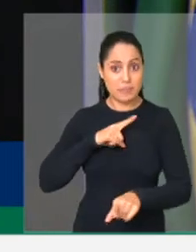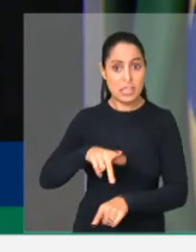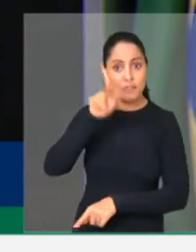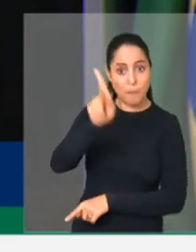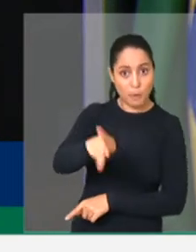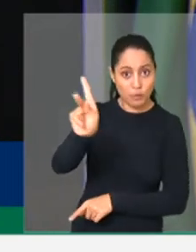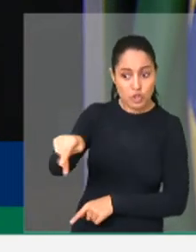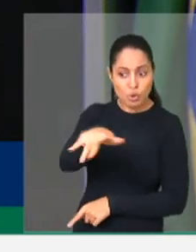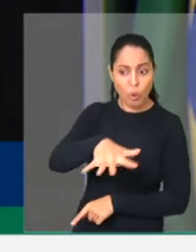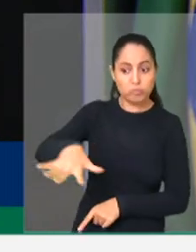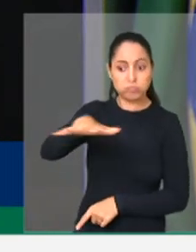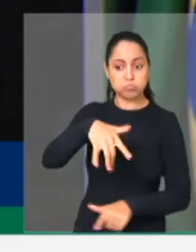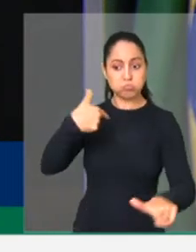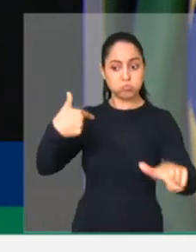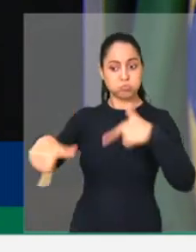ESTÃO TENDO A SENSIBILIDADE DE PAGAR OS PRECATÓRIOS AOS